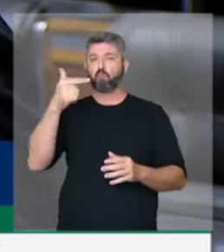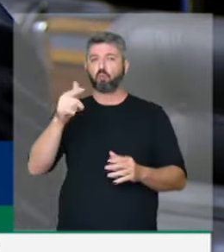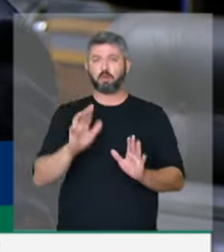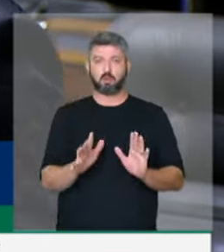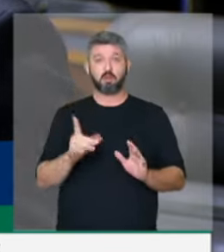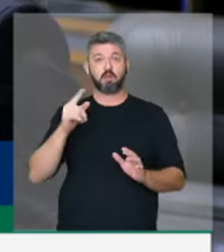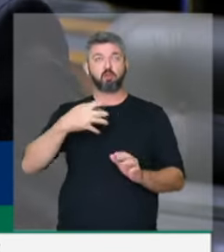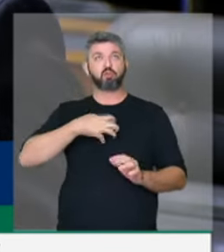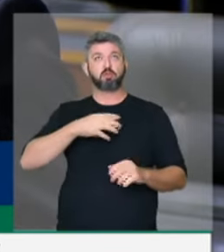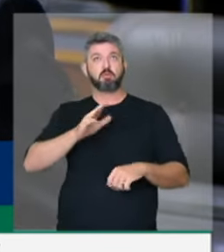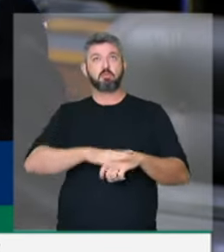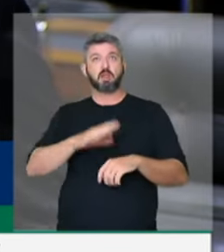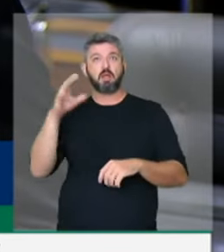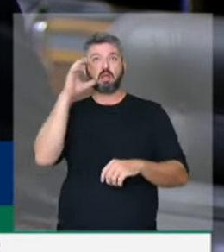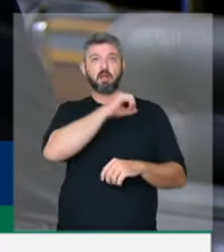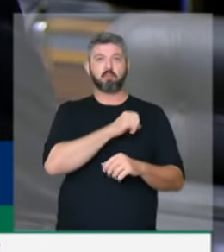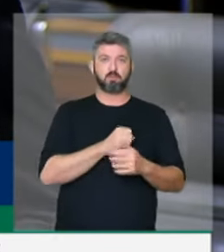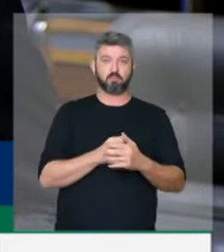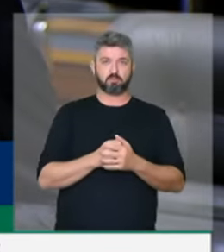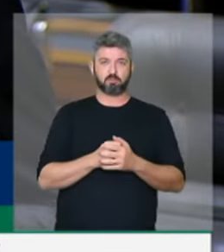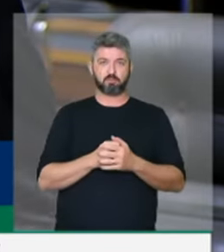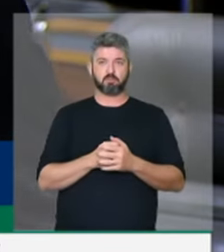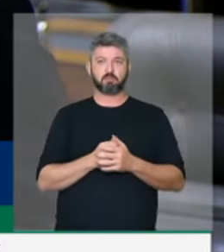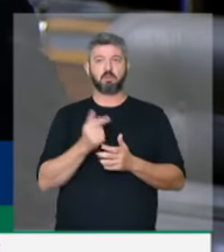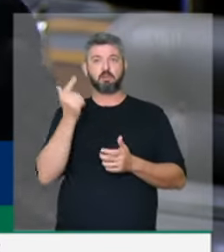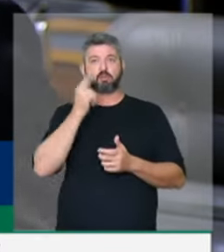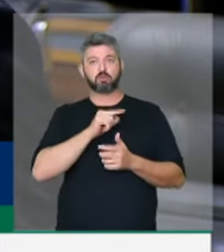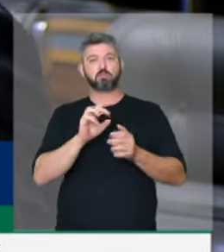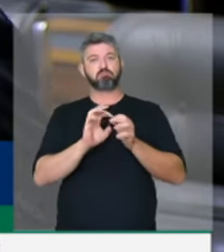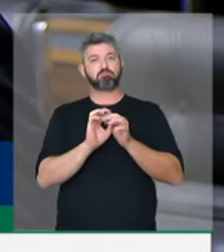FORMA MAIS RÁPIDA DE ESTARMOS DISPONIBILIZANDO LEITOS DE TERAPIA INTENSIVA NA REGULAÇÃO DO SISTEMA ÚNICO